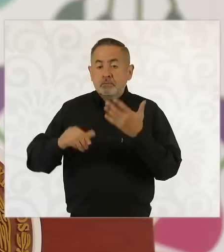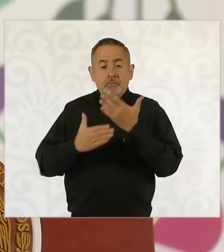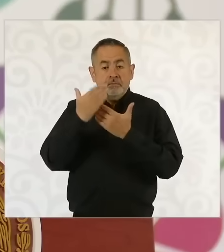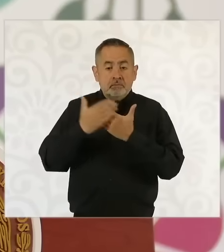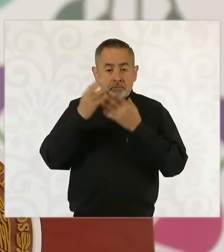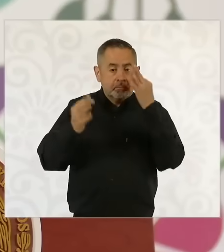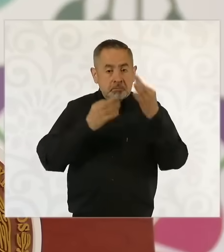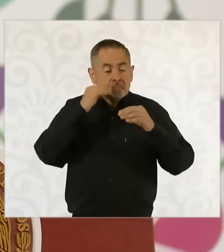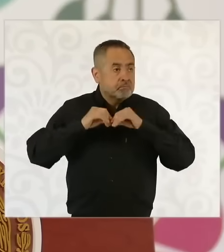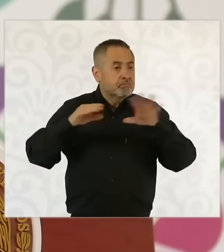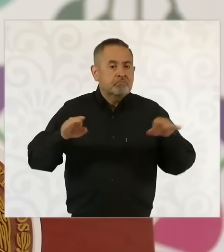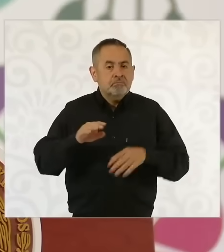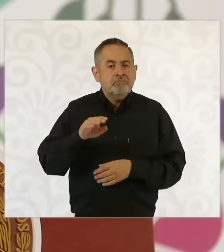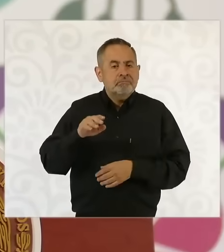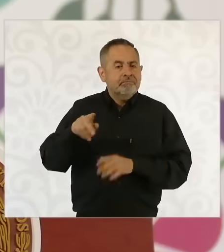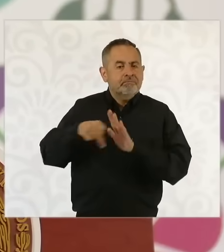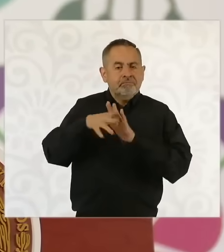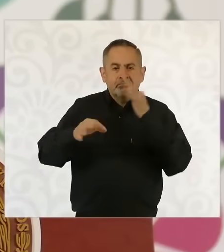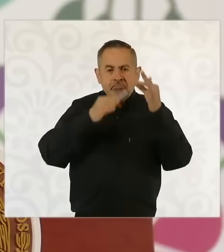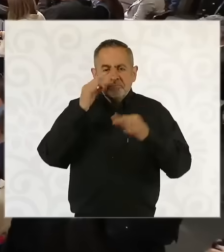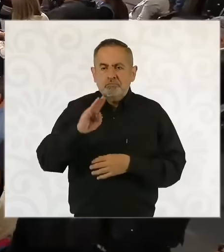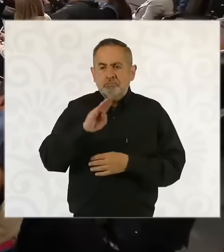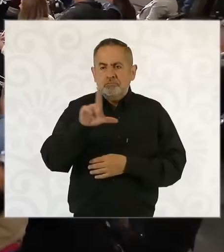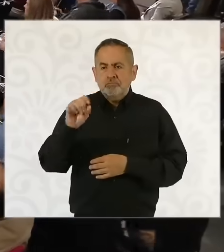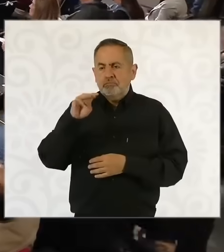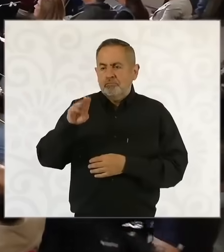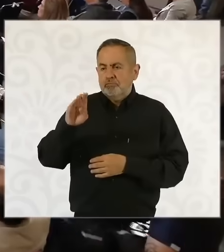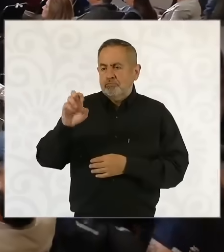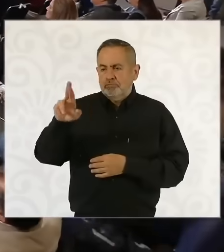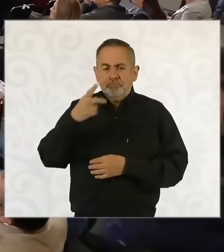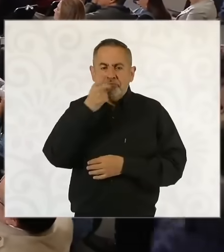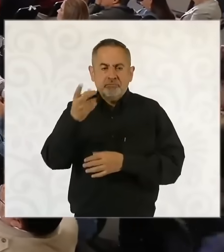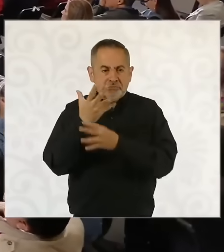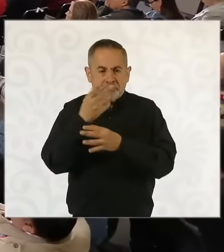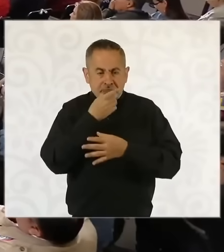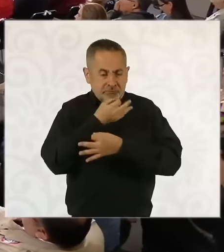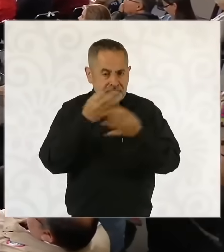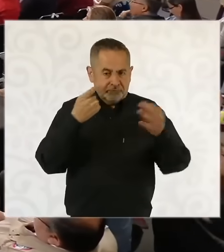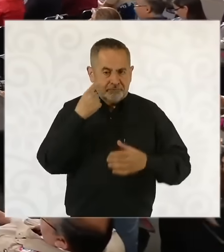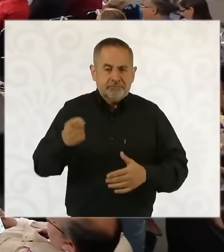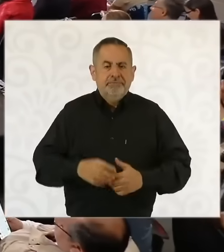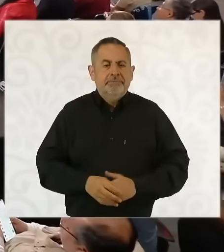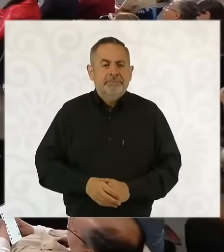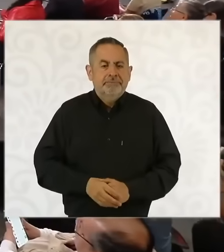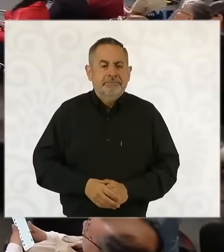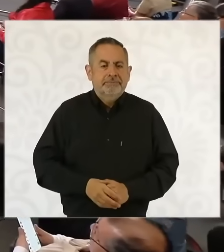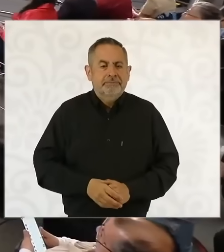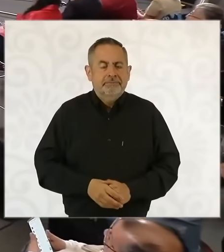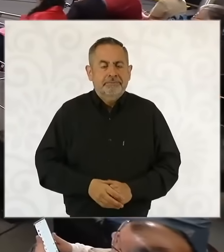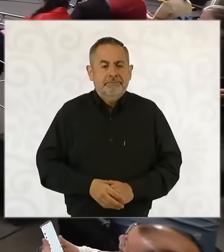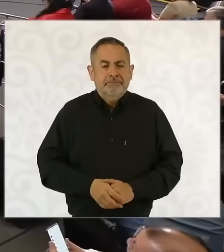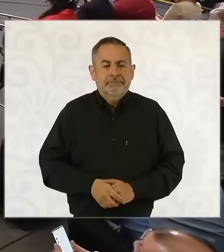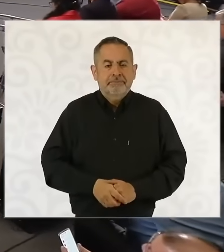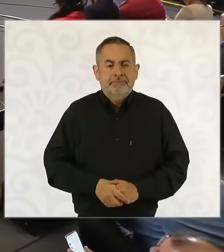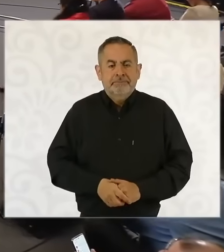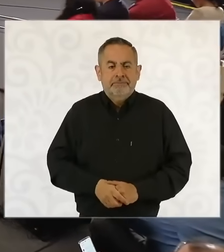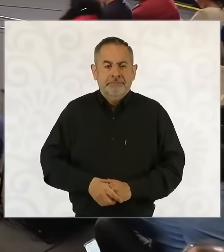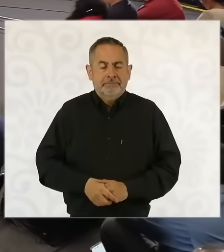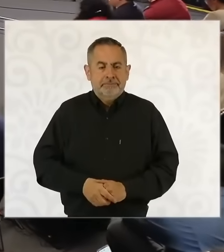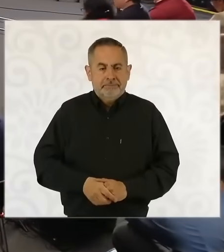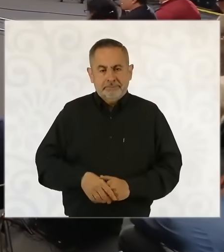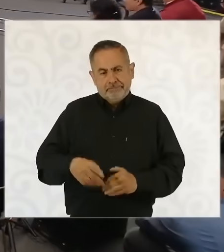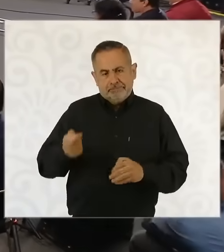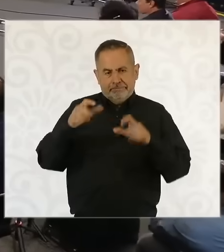Bloomberg ponle el título primero por favor